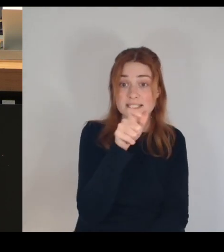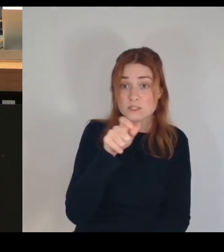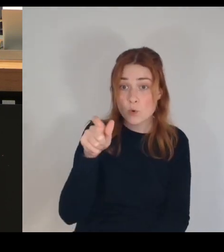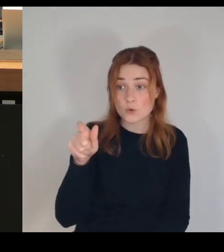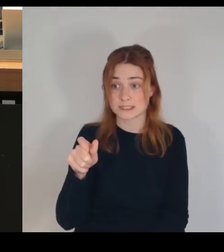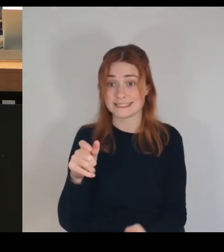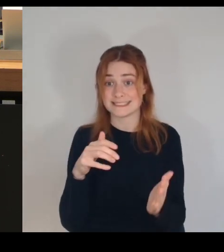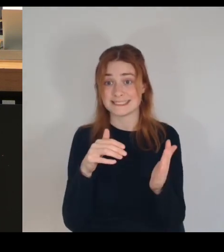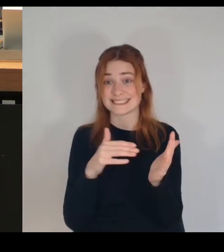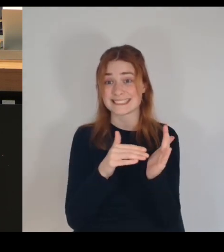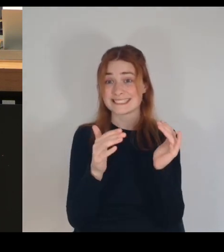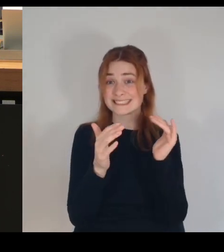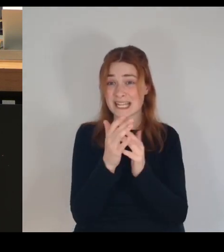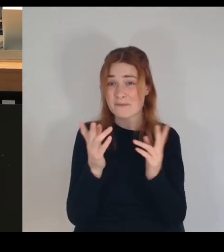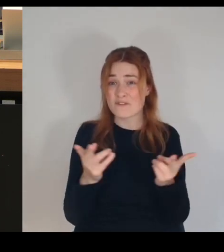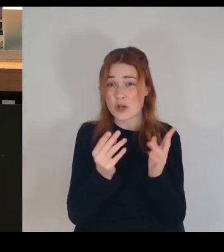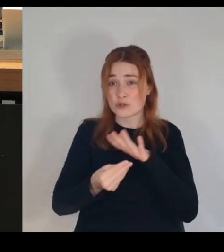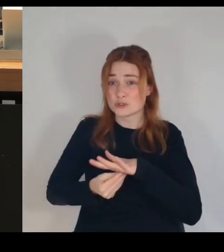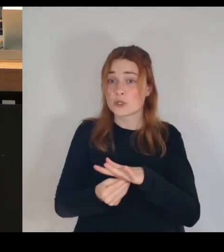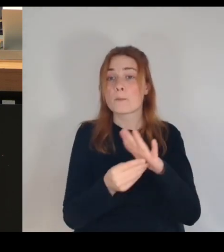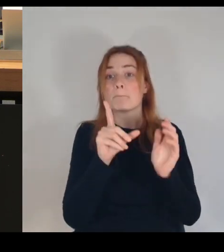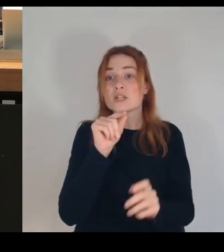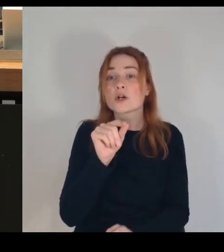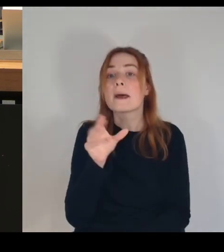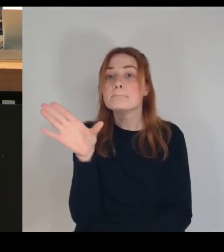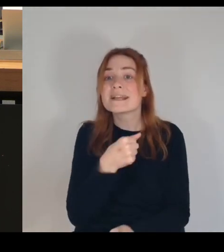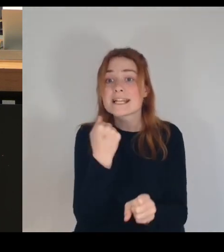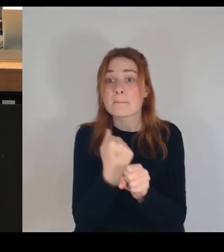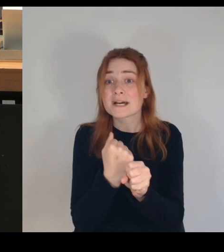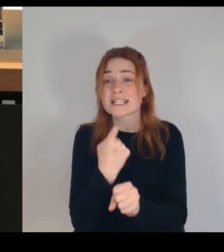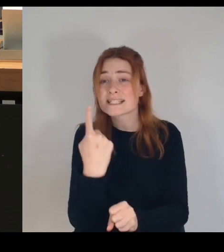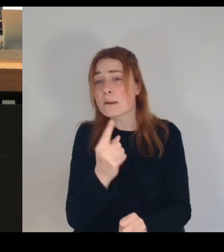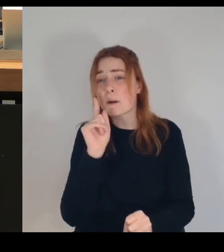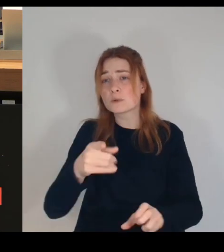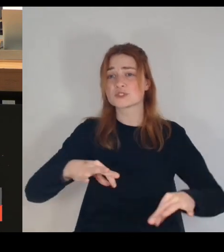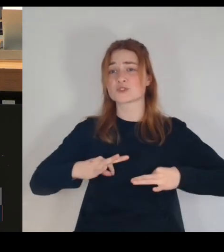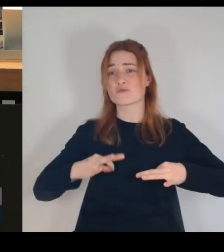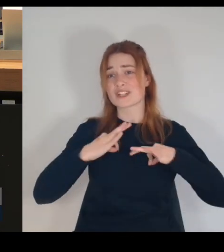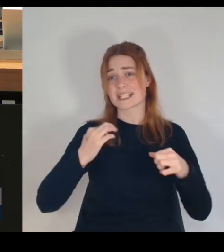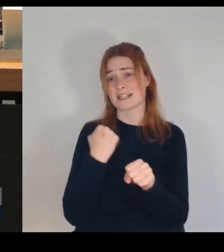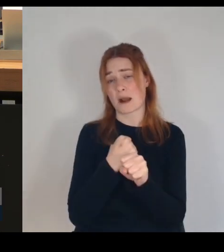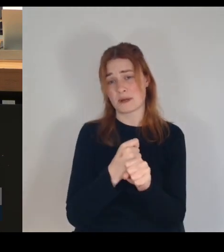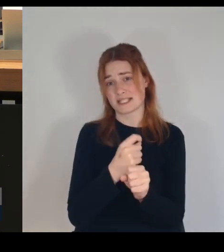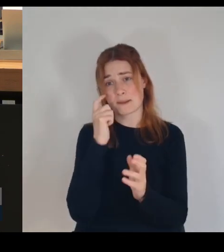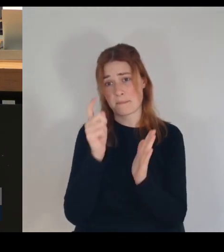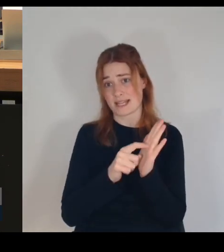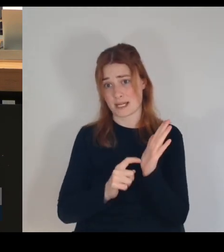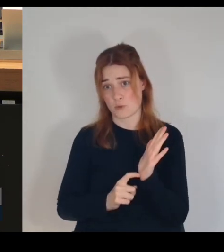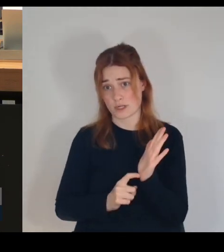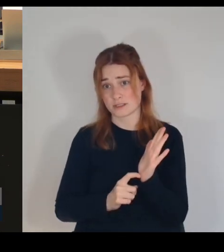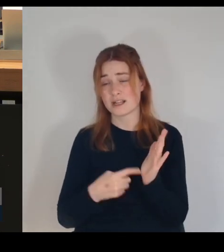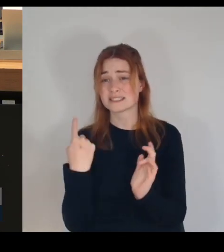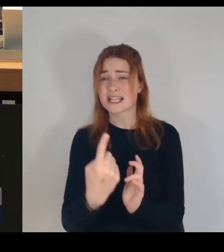Arbeitsbedingungen, gerne ihren wichtigen Job machen und ihren Job auch möglichst weiterempfehlen, damit wir noch mehr